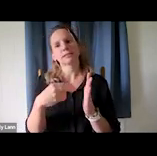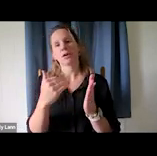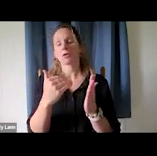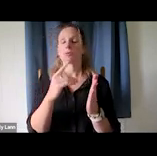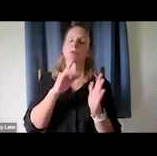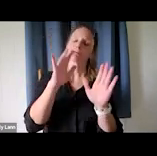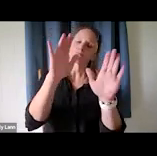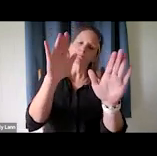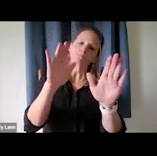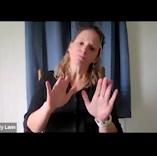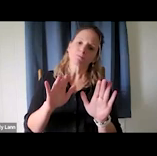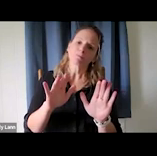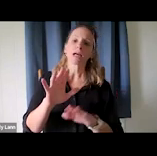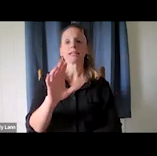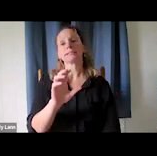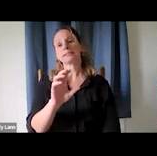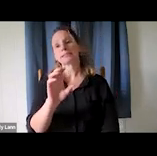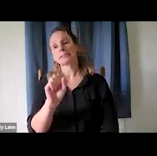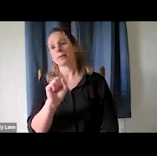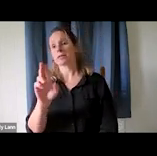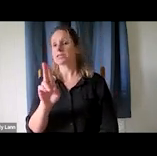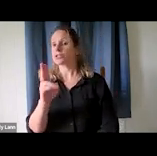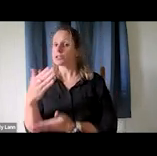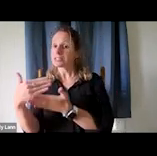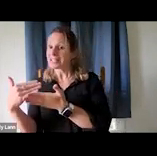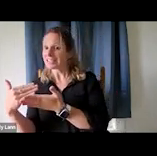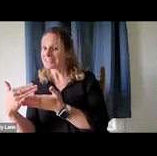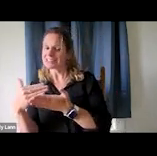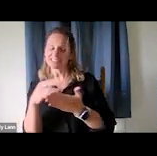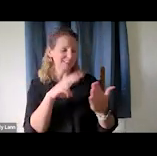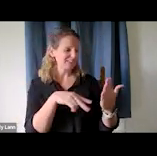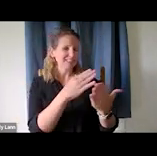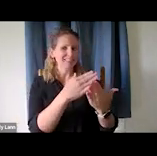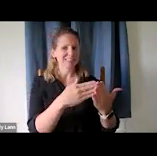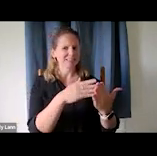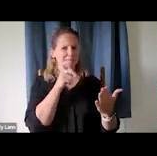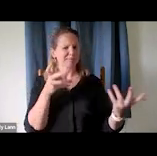realmente fenomenales y me he encontrado con algunos que no cumplían con su cometido.